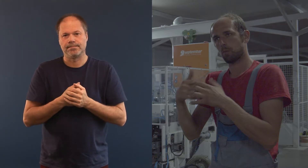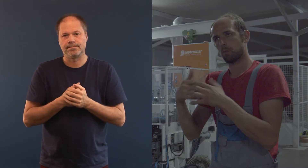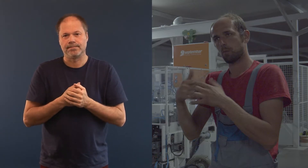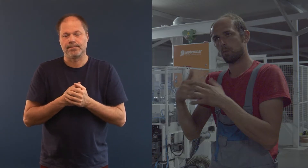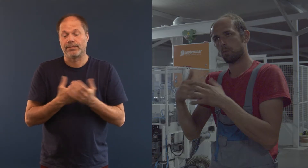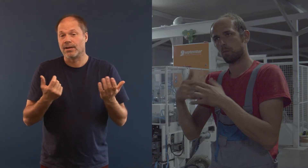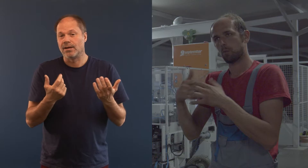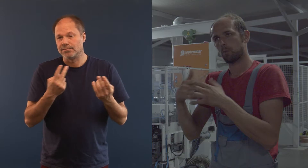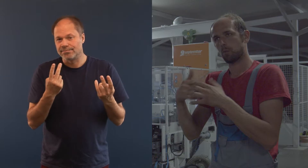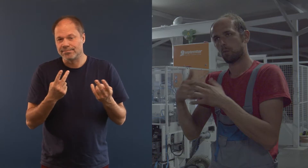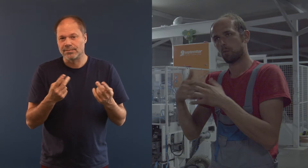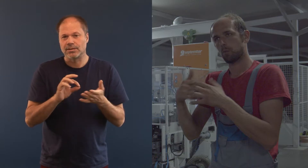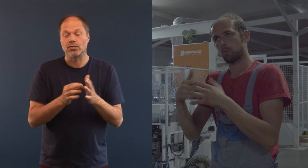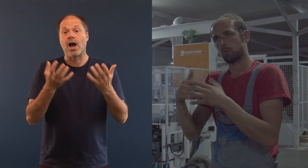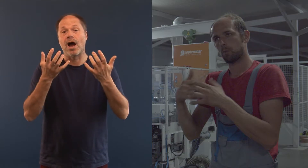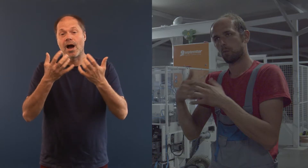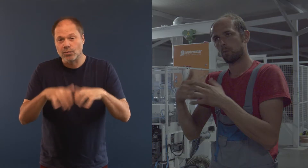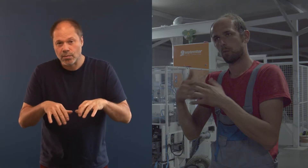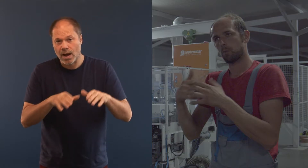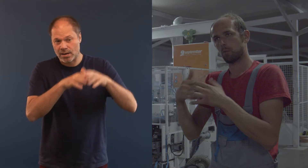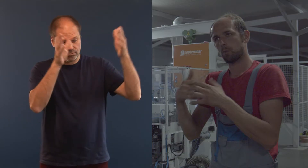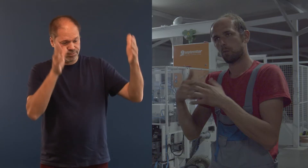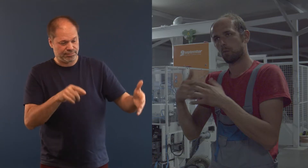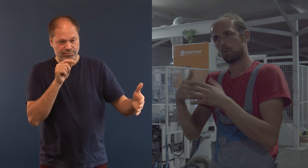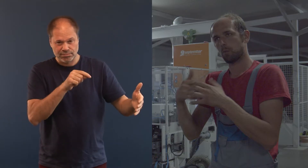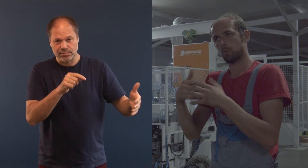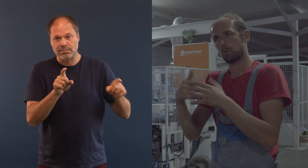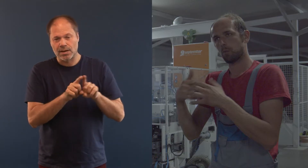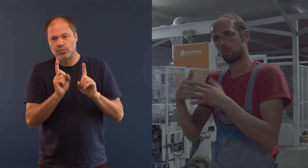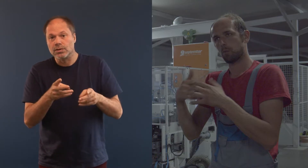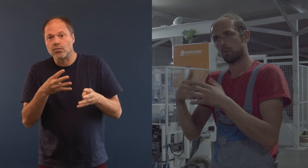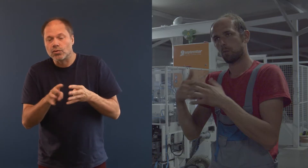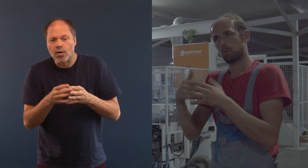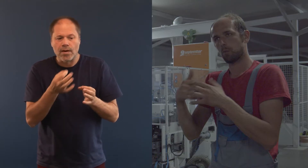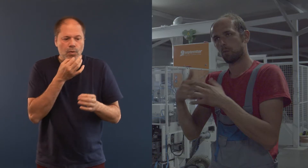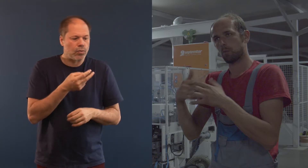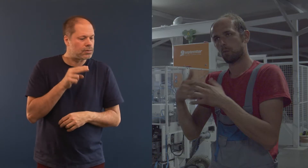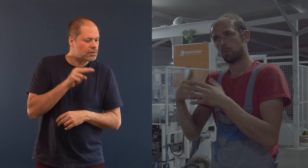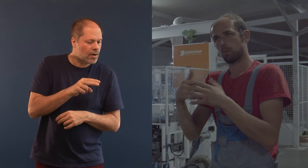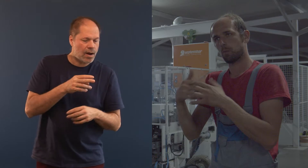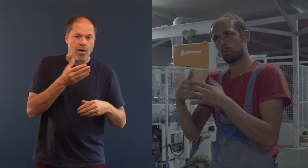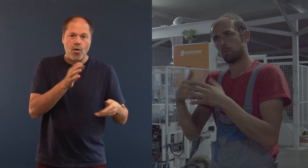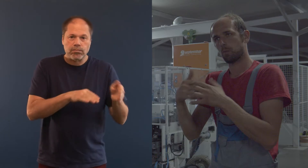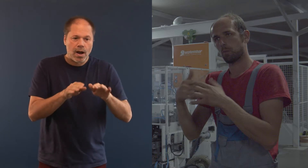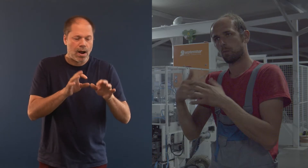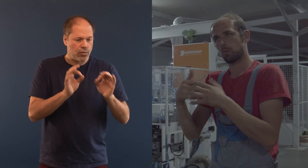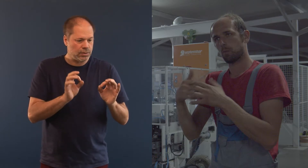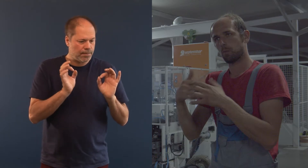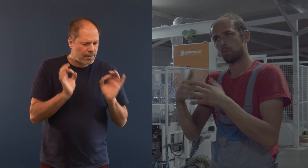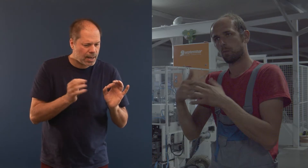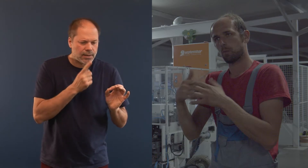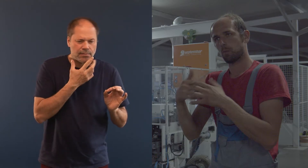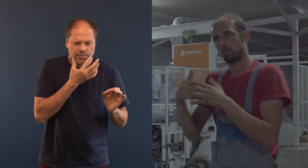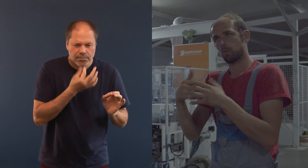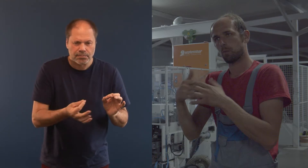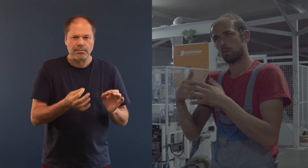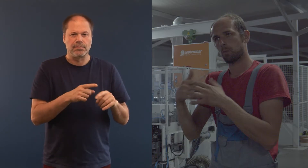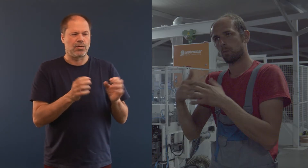ale samozřejmě i u automatu kontroluje, jestli je papírový obal pěkný a kvalitní.